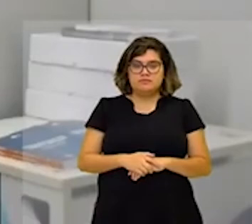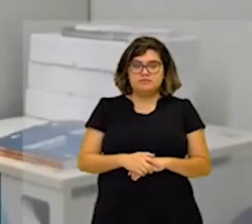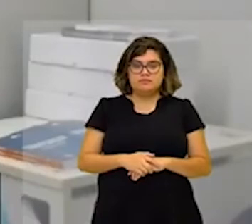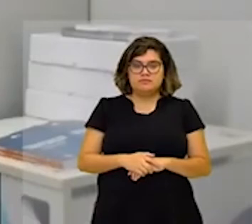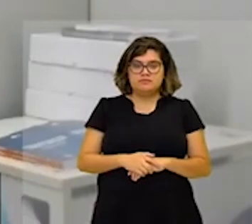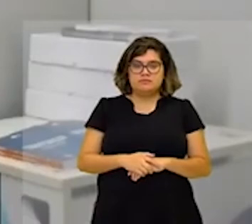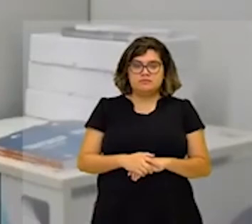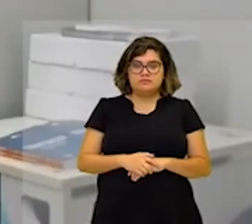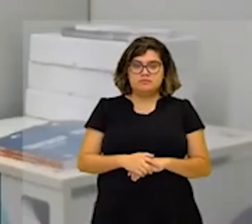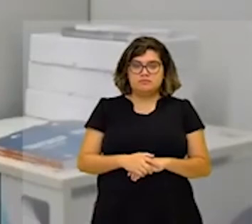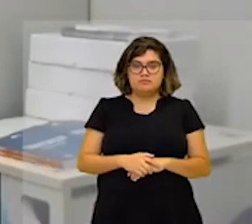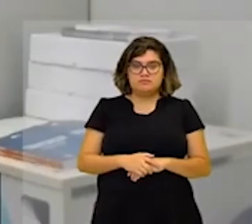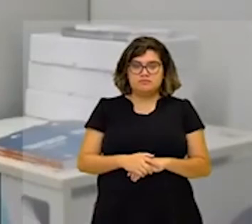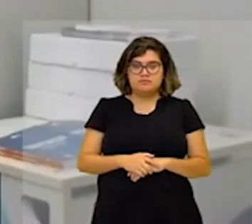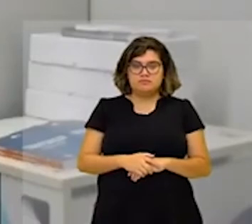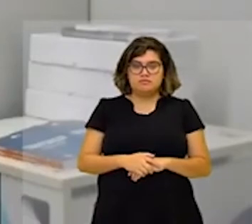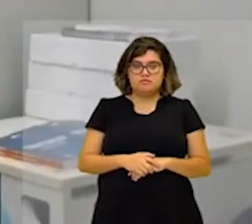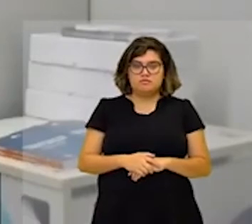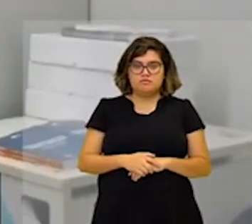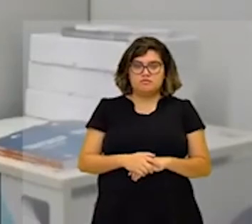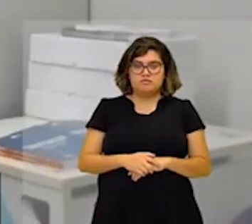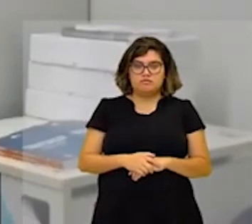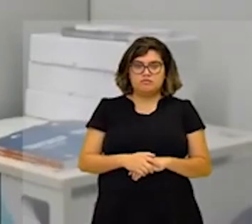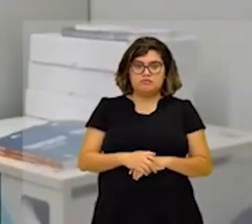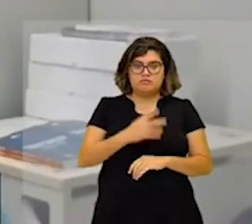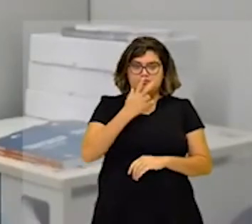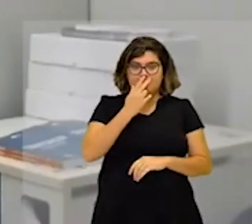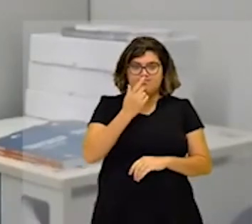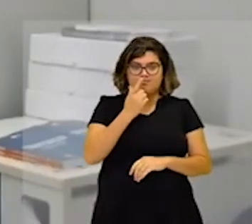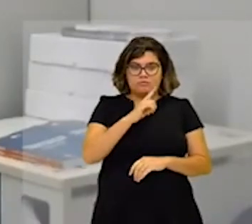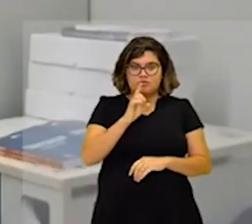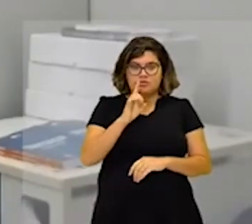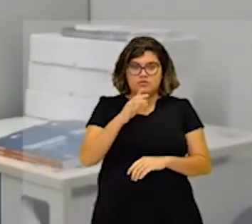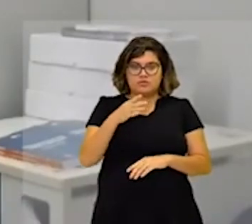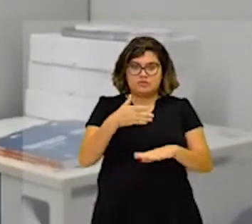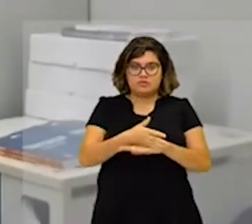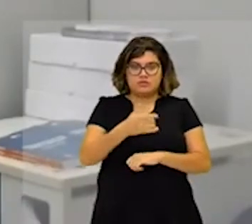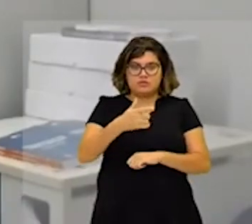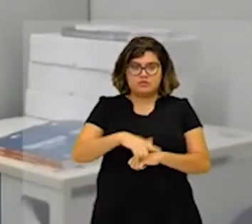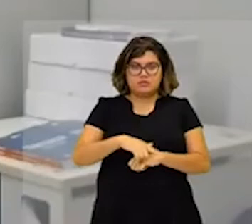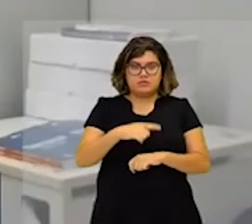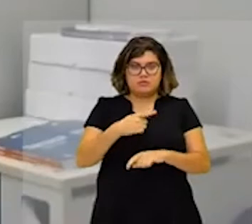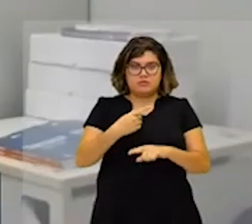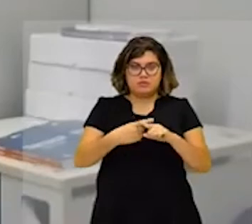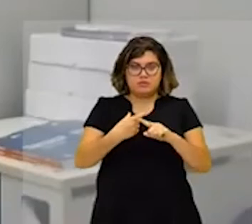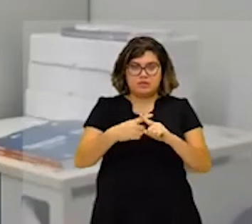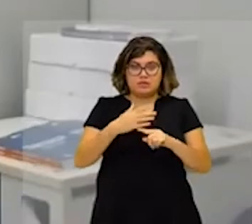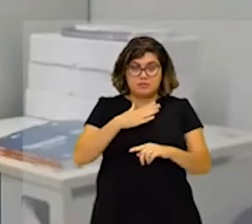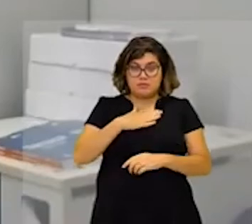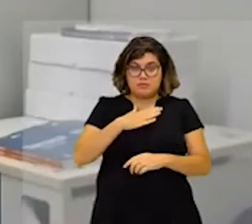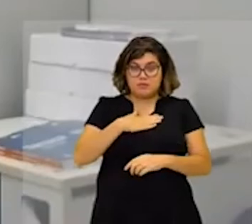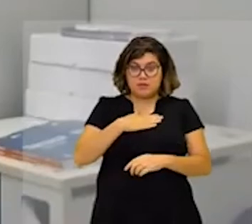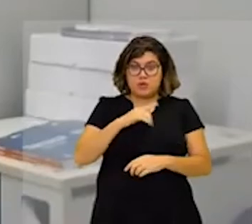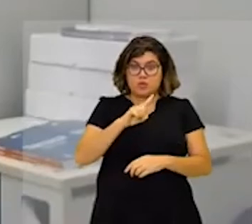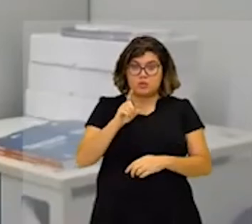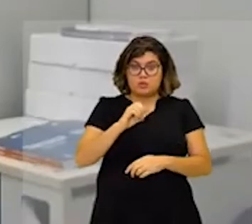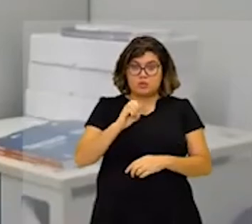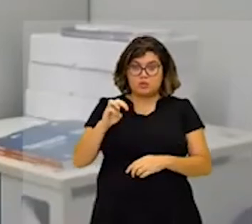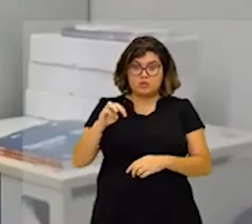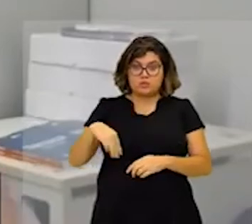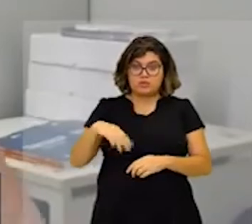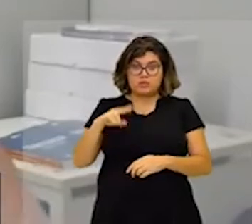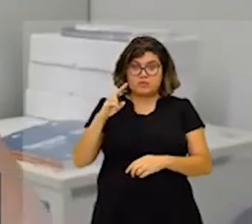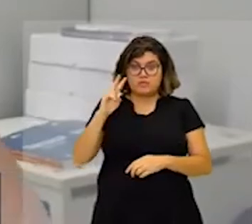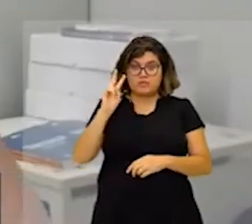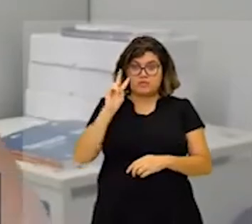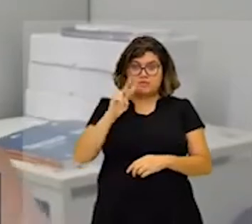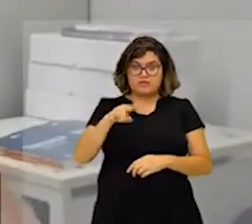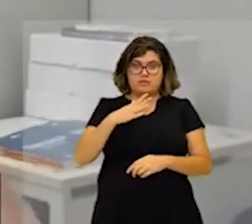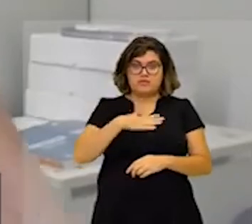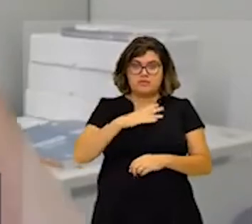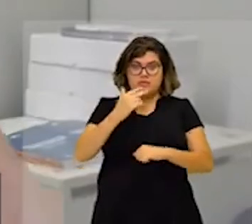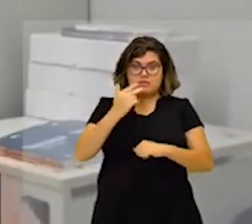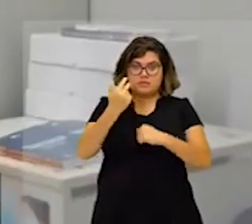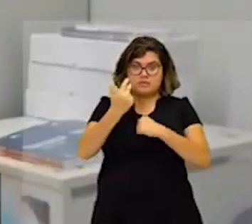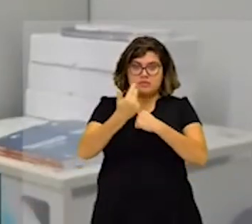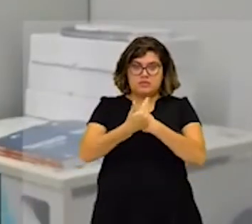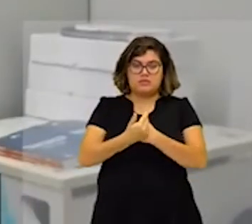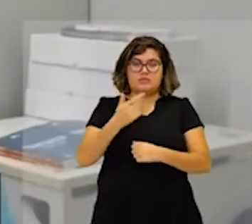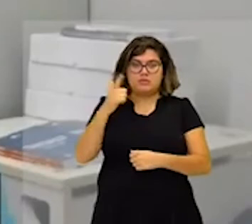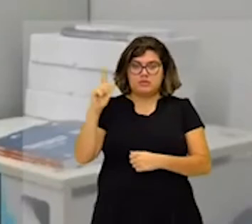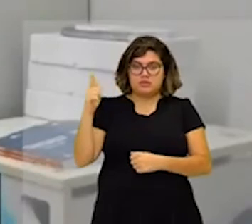outra maneira Só se eu entrar de novo porque na no meus um eu vejo a minha imagem e como escreve é